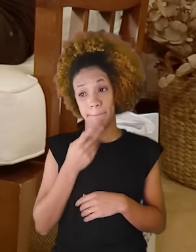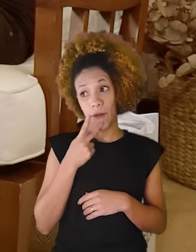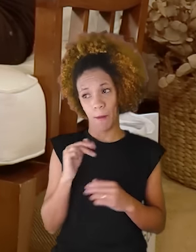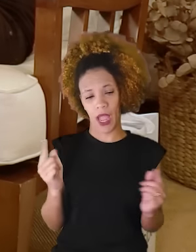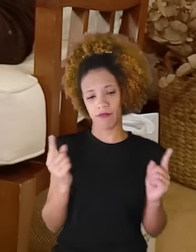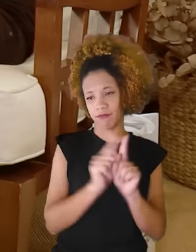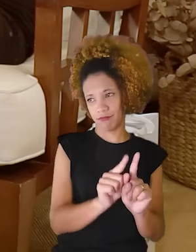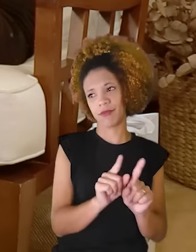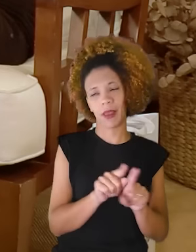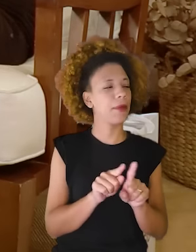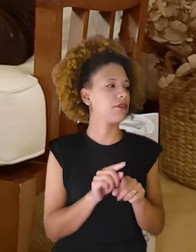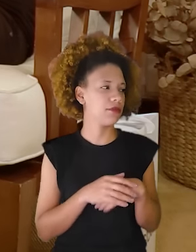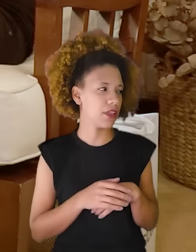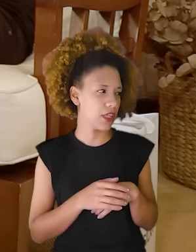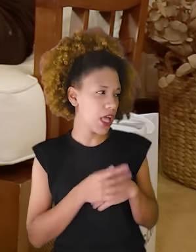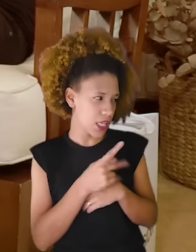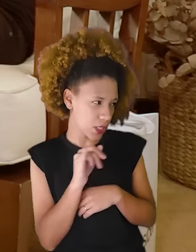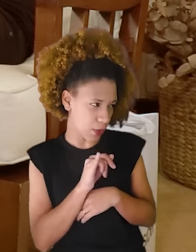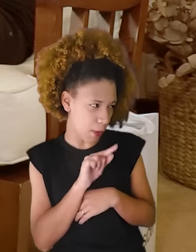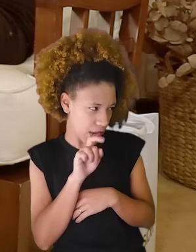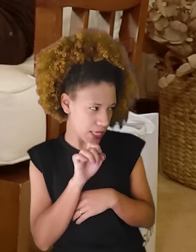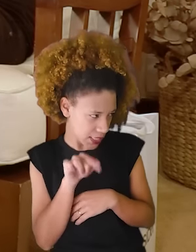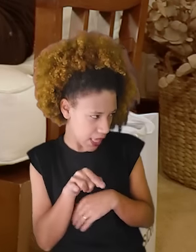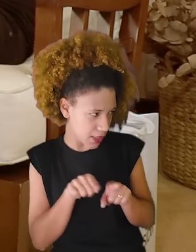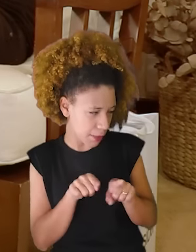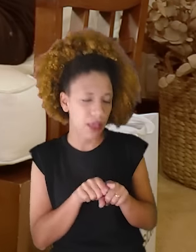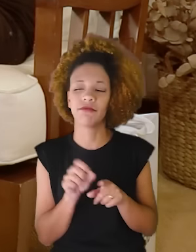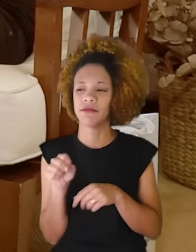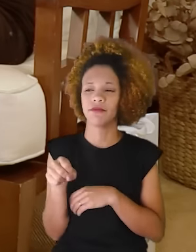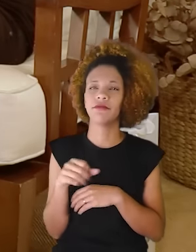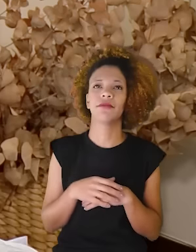quer zer Ah o Zé verdade se seu irmão também é Zé meu irmão também é Zé cara você tem que